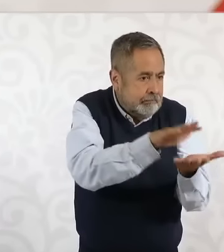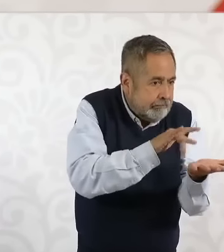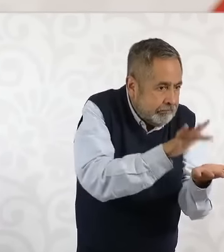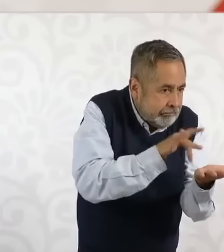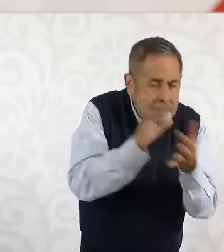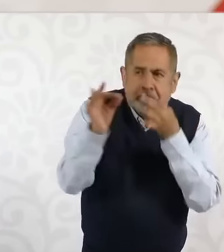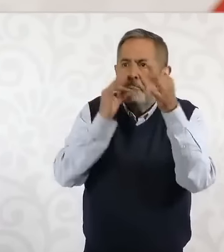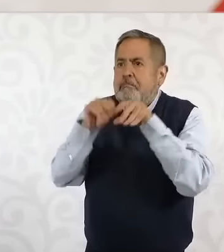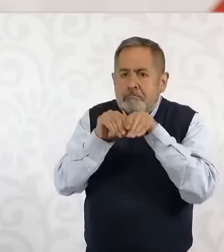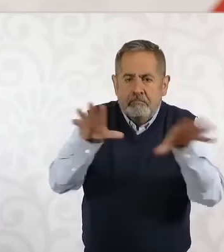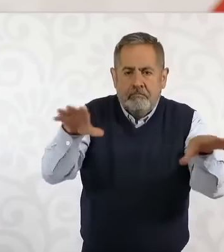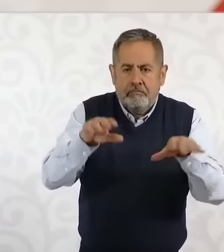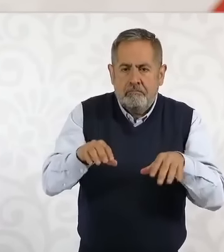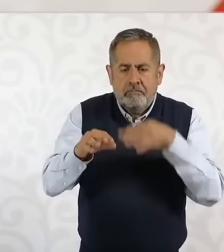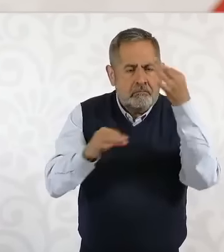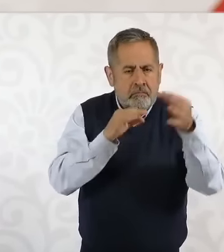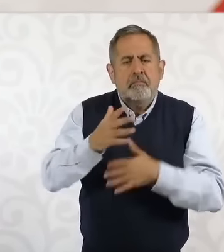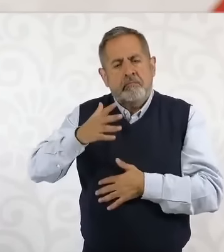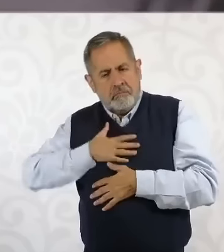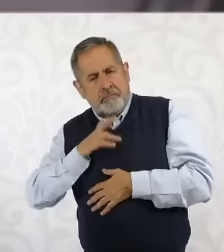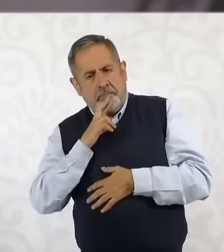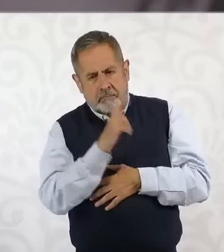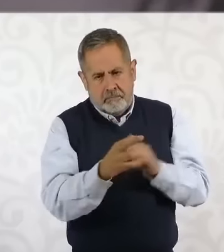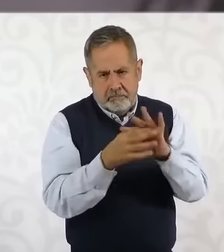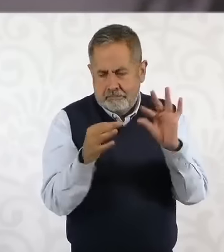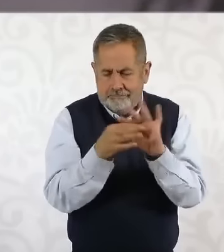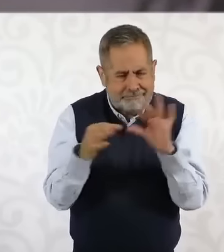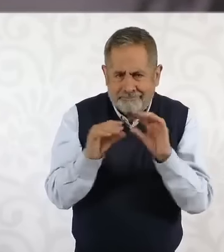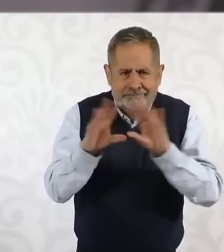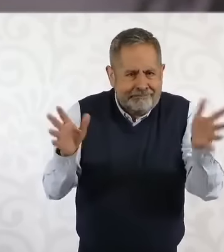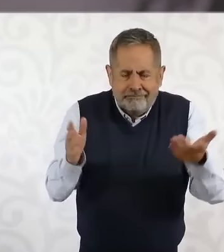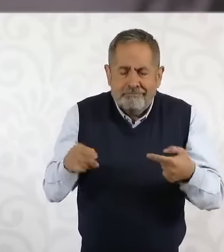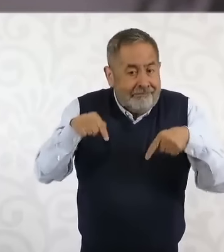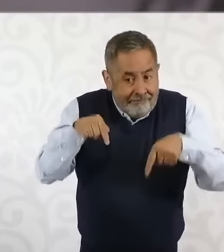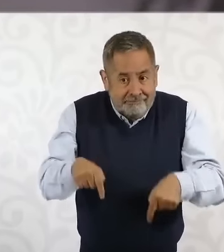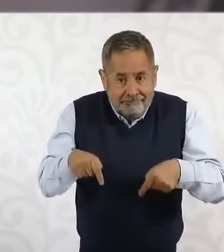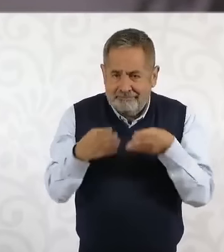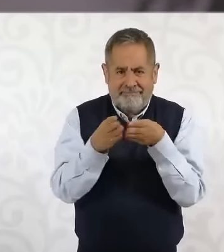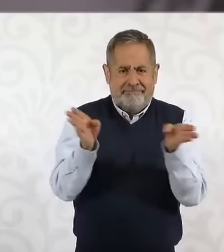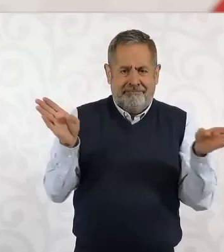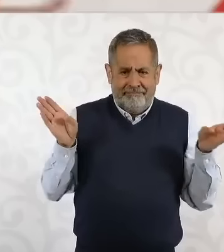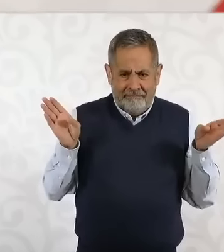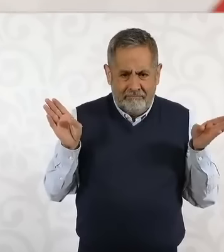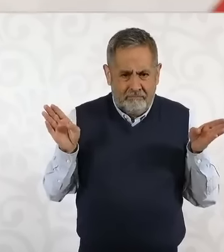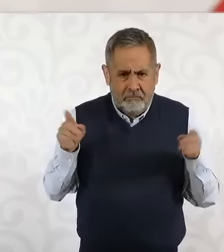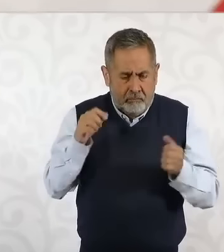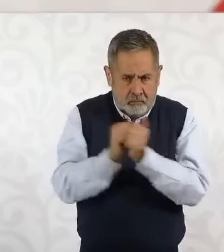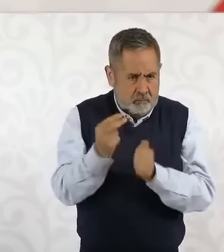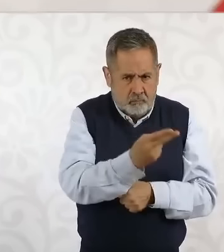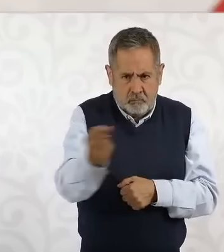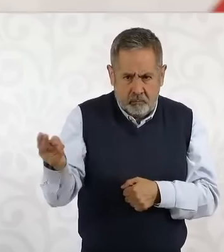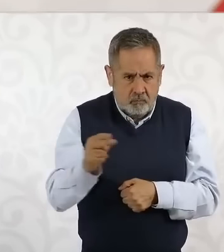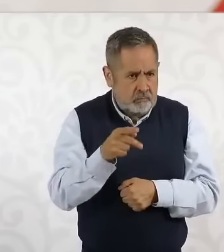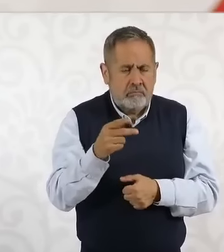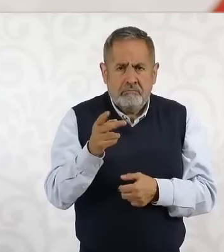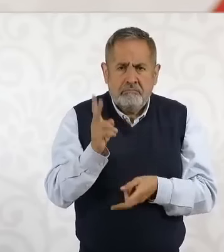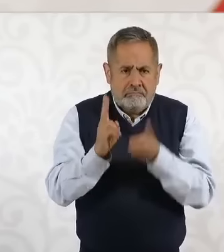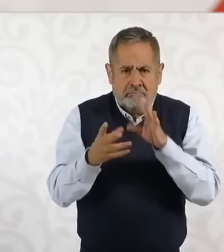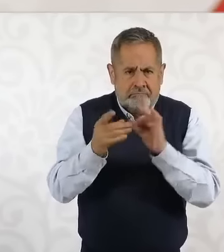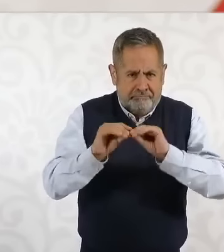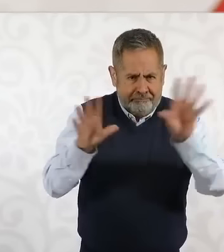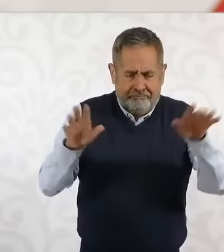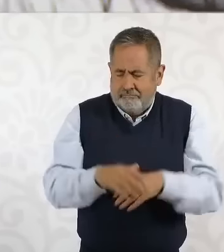el debate público aquí pues es un espacio en donde se debate con ustedes abiertamente, totalmente